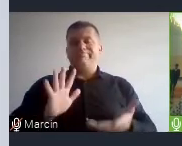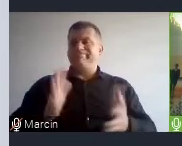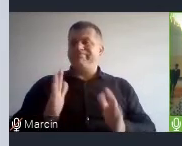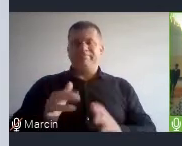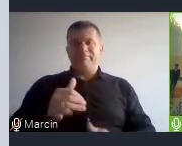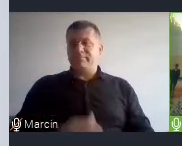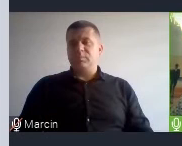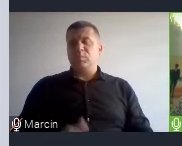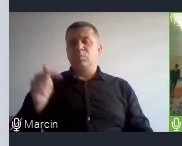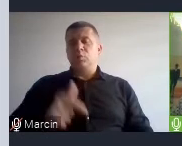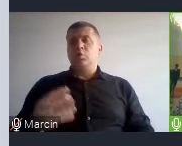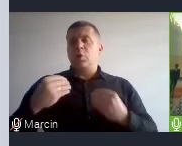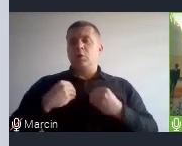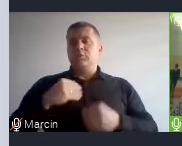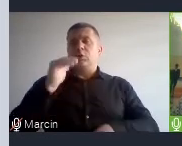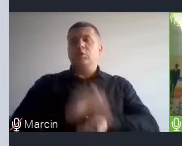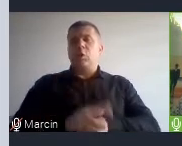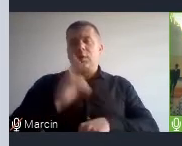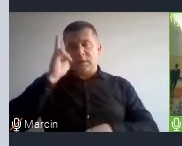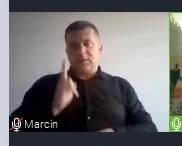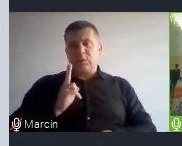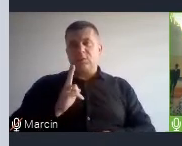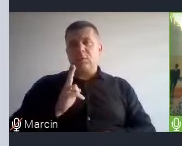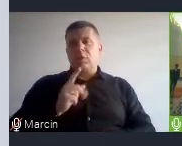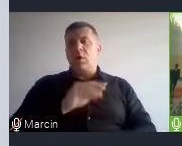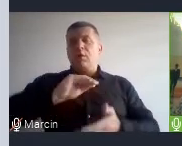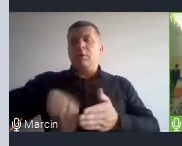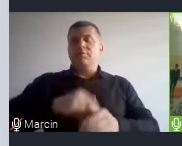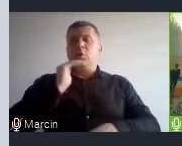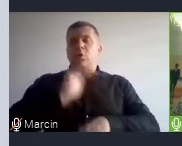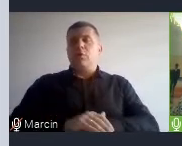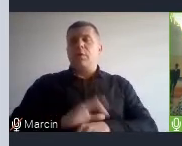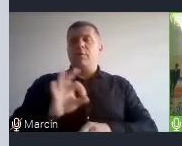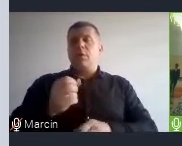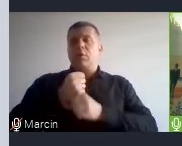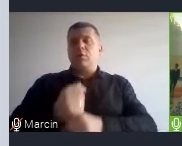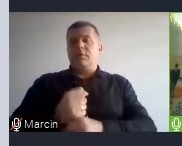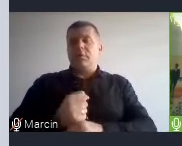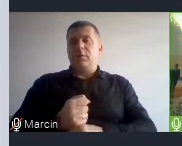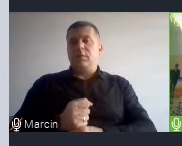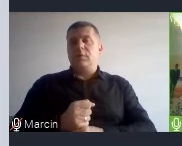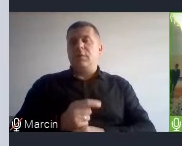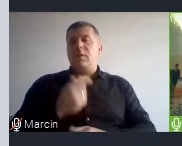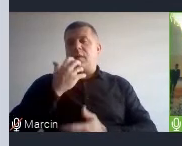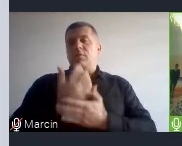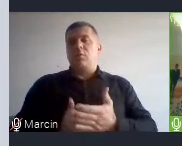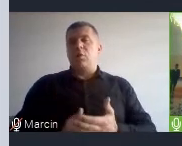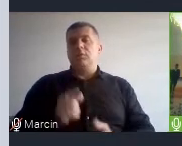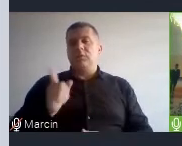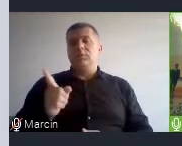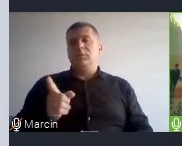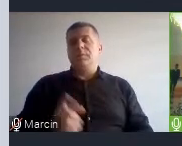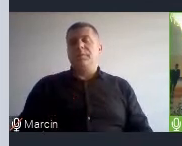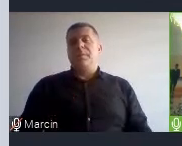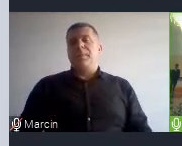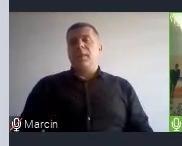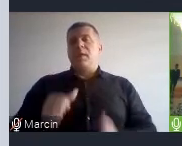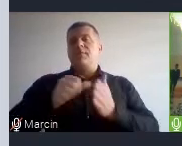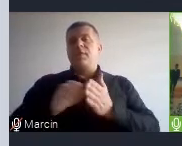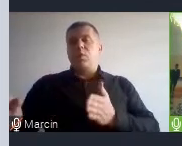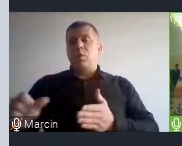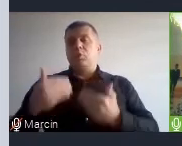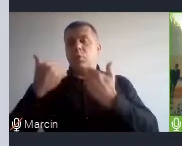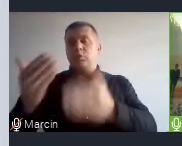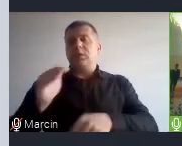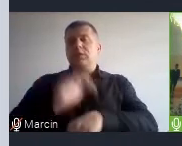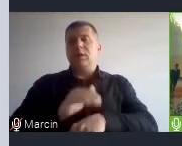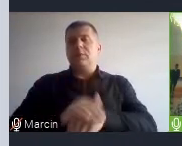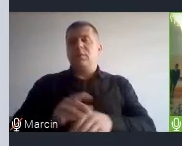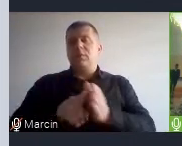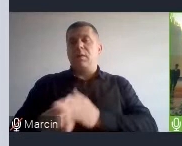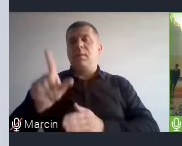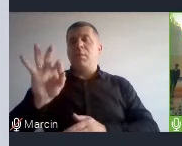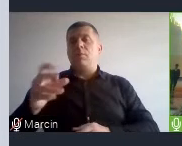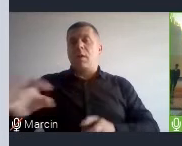Musiałaby uzyskać zgodę instytucji, z którą podpisała umowę o dofinansowanie na zastosowanie takiego wyłączenia i udzielenie zamówienia podmiotowi powiązanemu,